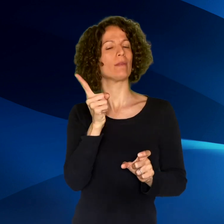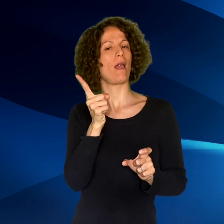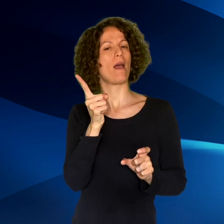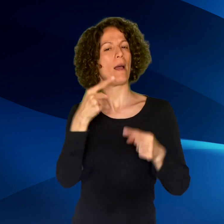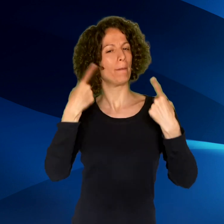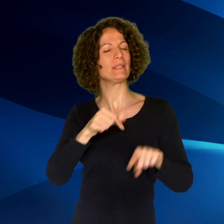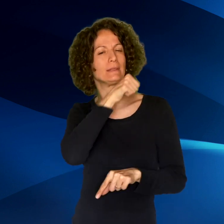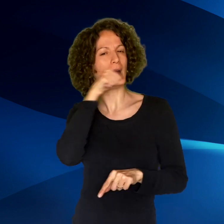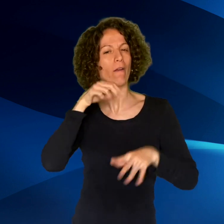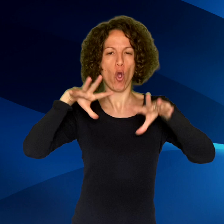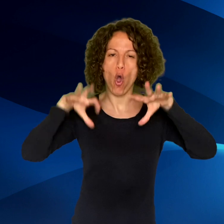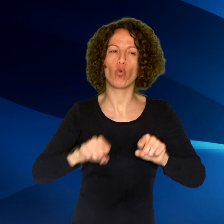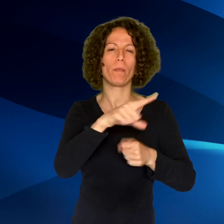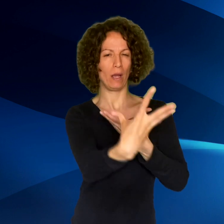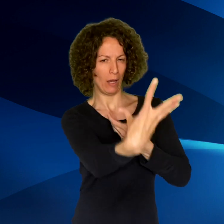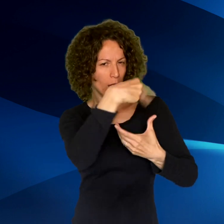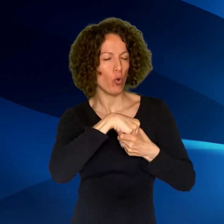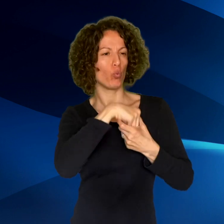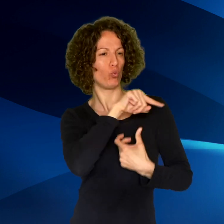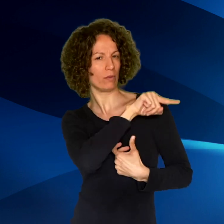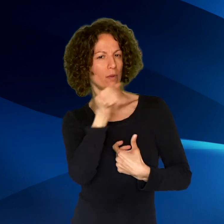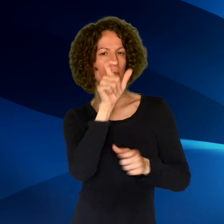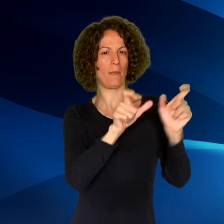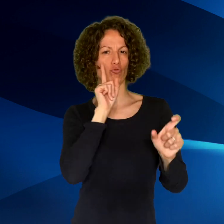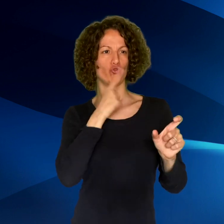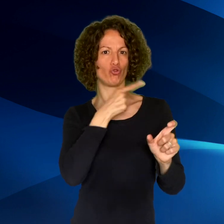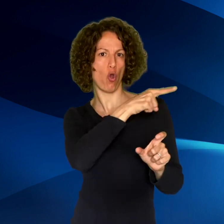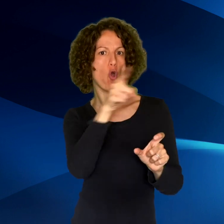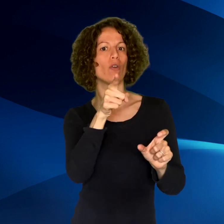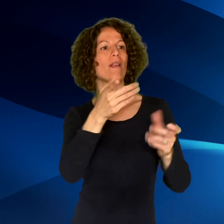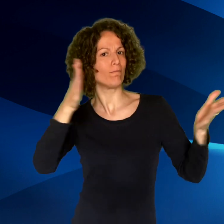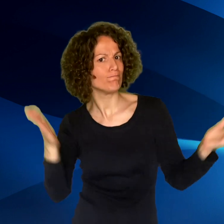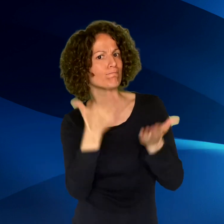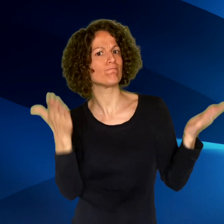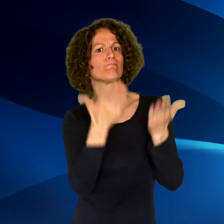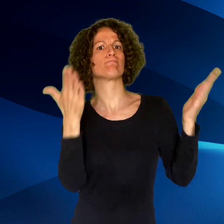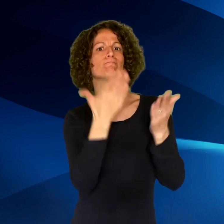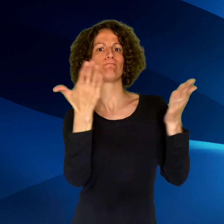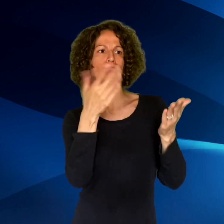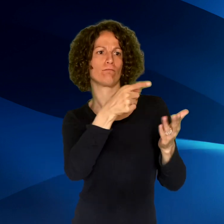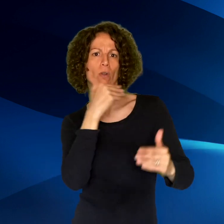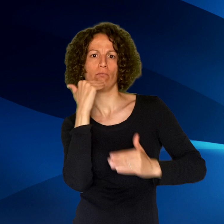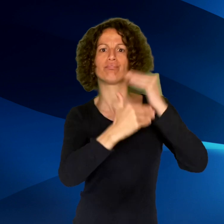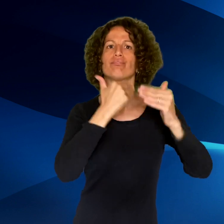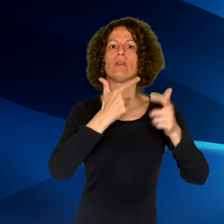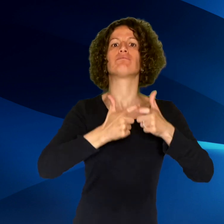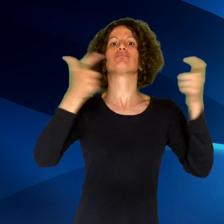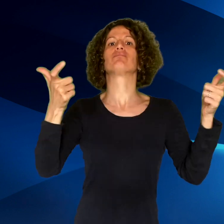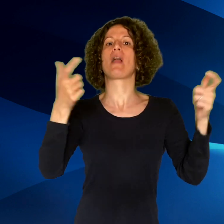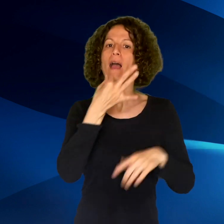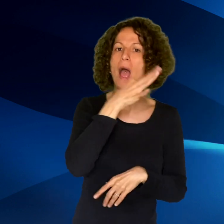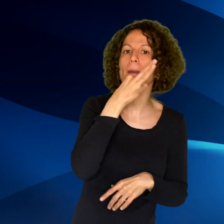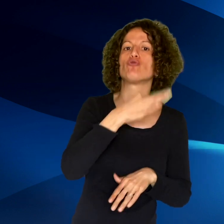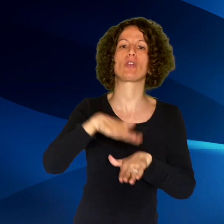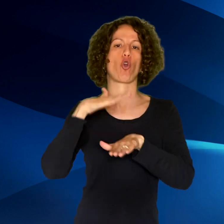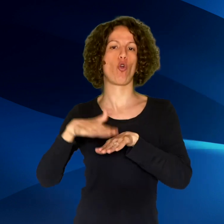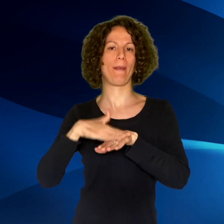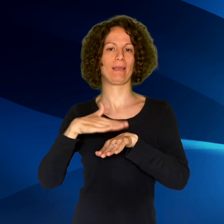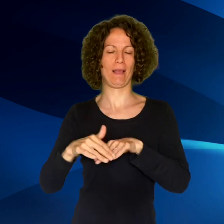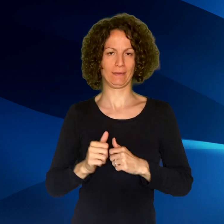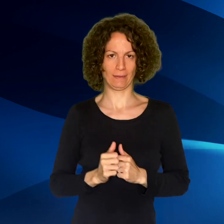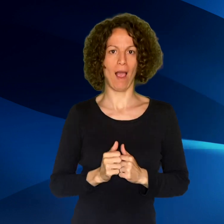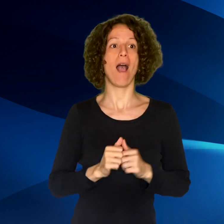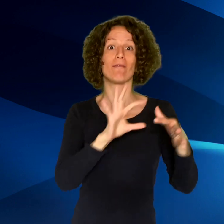bisogna occuparsi anche di includere e supportare gli sforzi per aumentare le capacità e competenze delle persone sorde